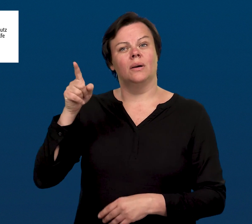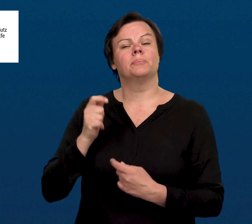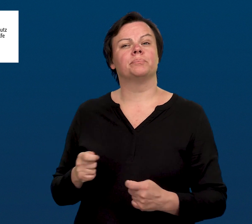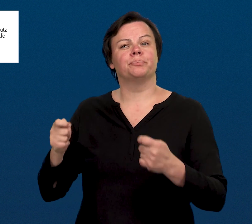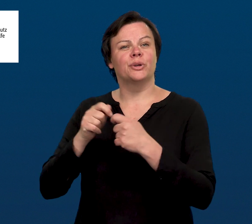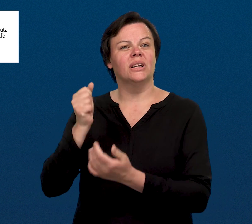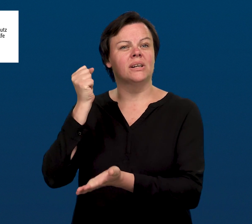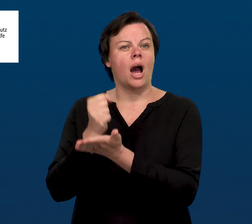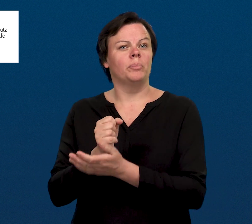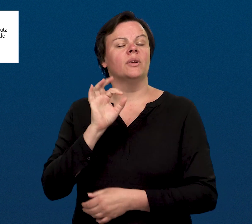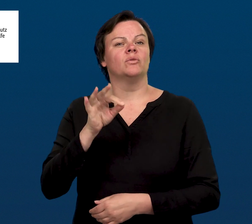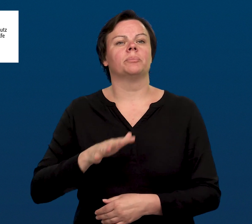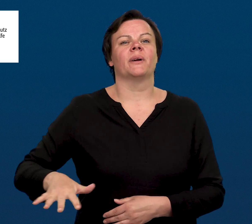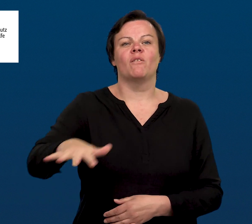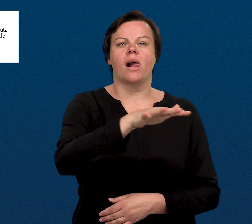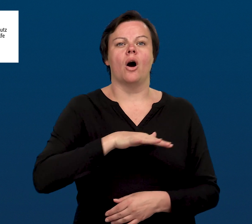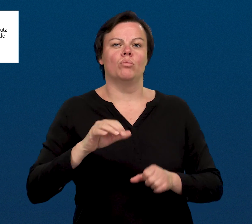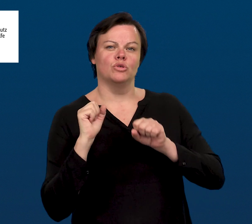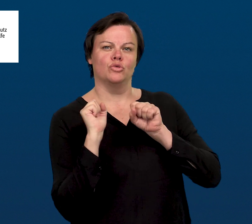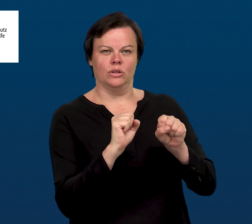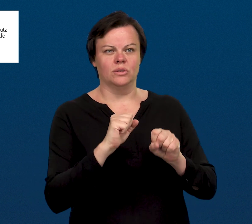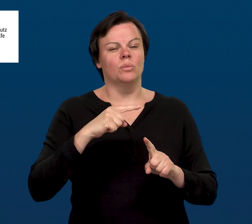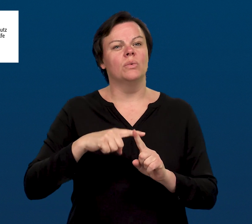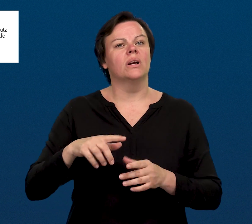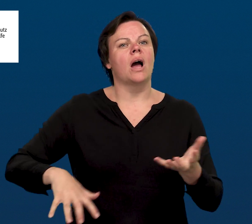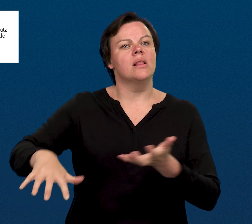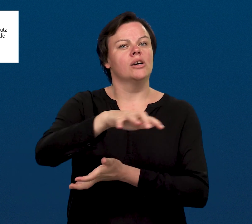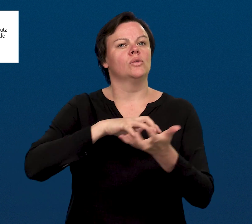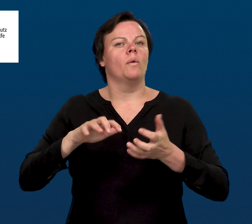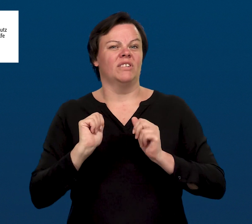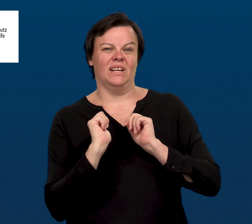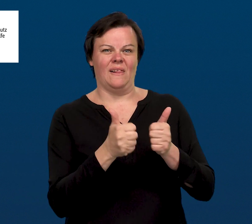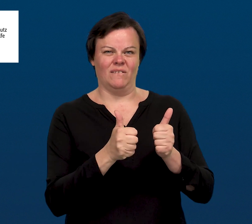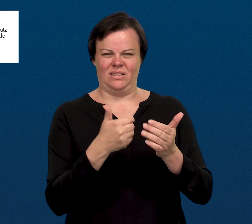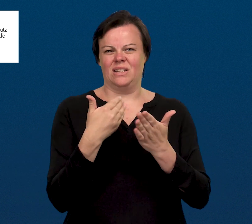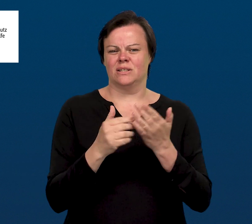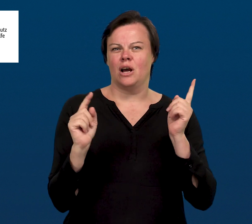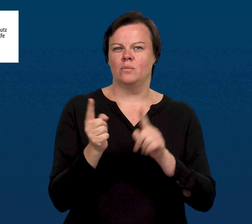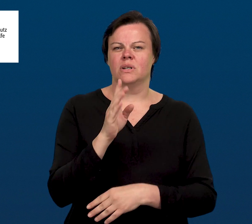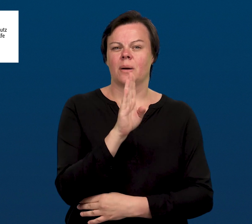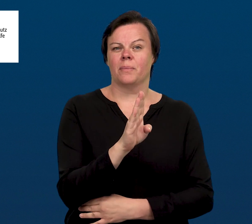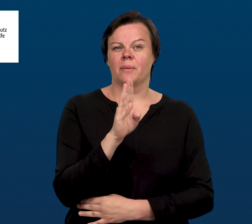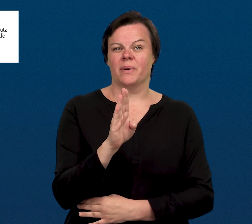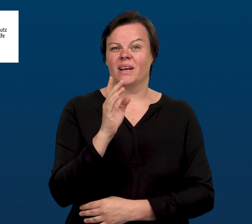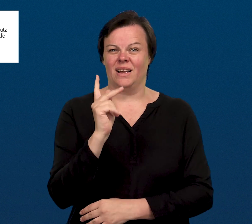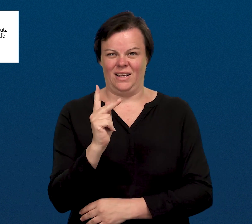das Bundesamt für Bevölkerungsschutz und Katastrophenhilfe (BBK)